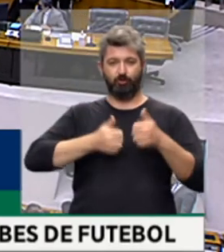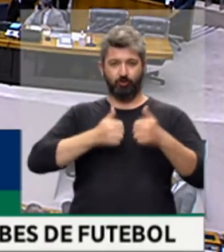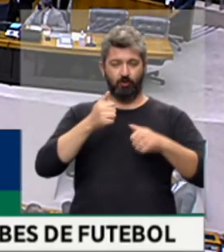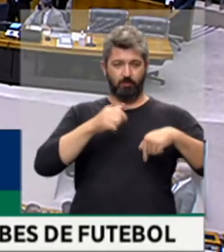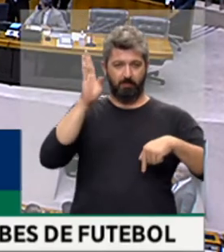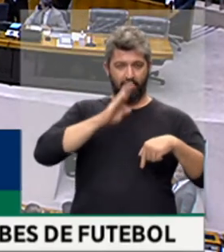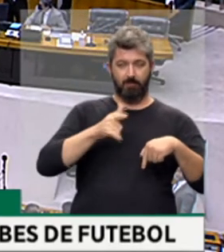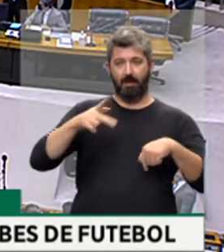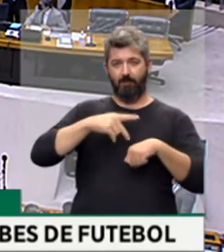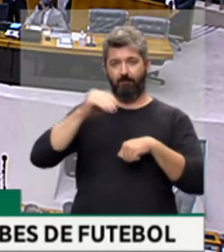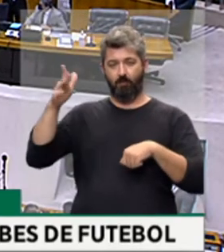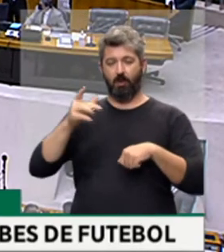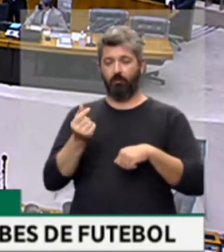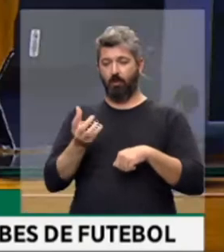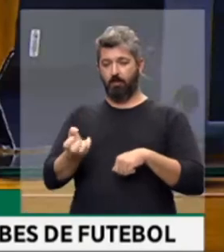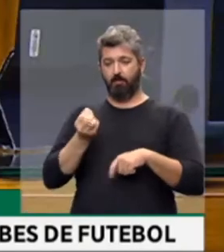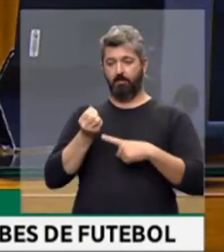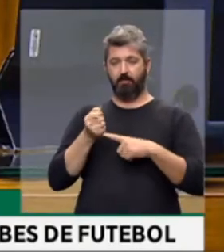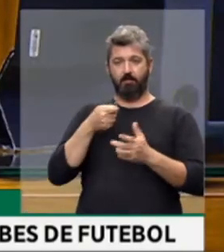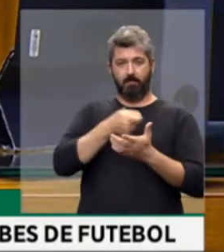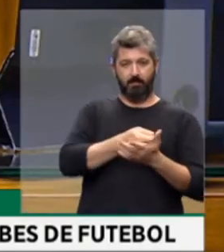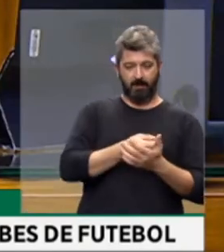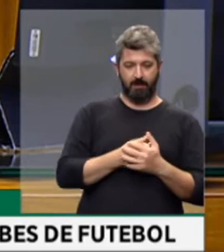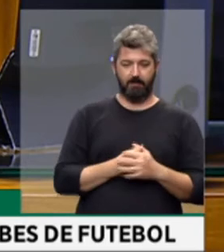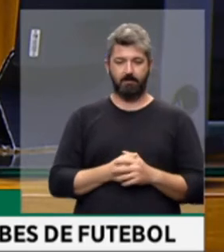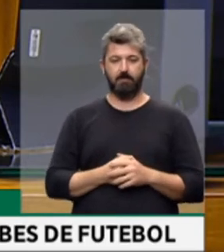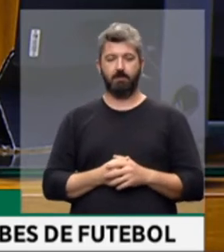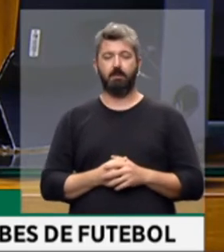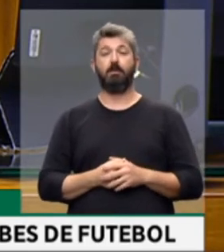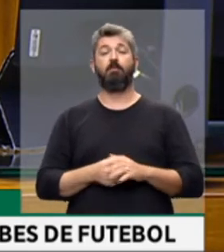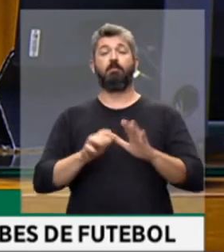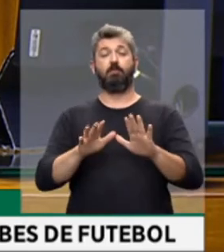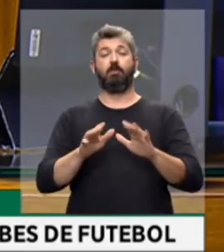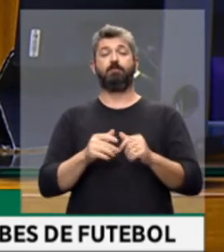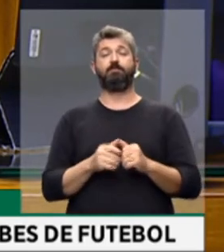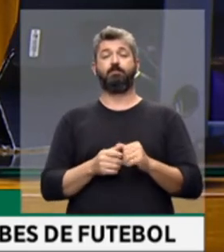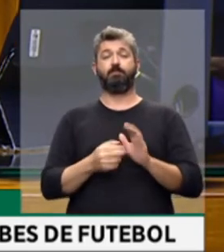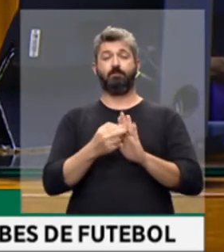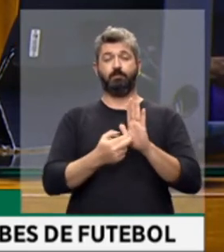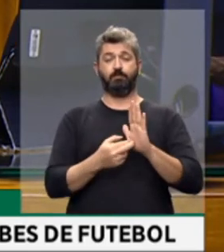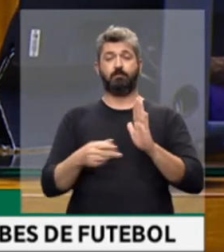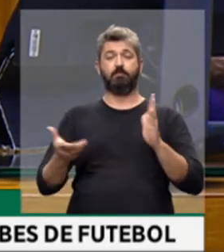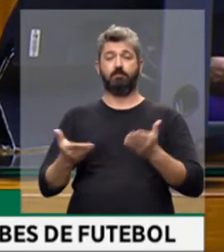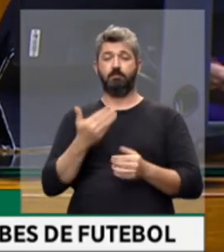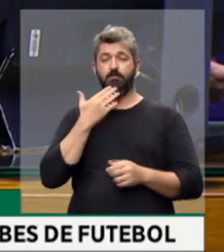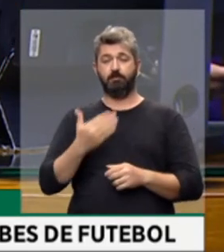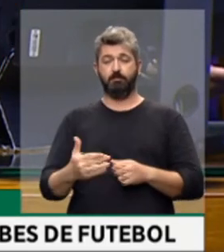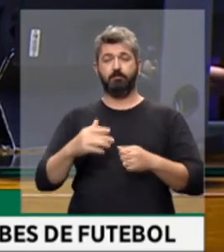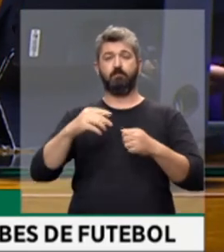E 0,8% DOS VALORES DE TRANSFERÊNCIA DE JOGADORES ENTRE TIMES NACIONAIS E INTERNACIONAIS. -- [DEPUTADO]: INCISO